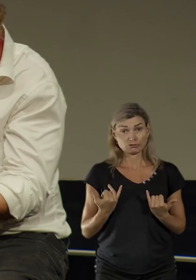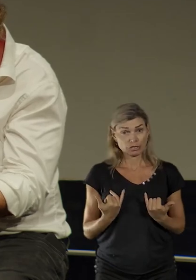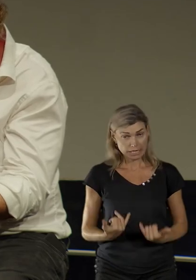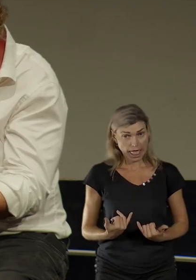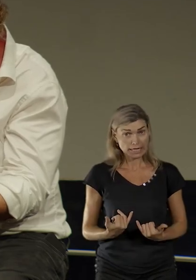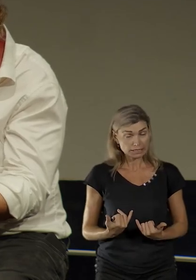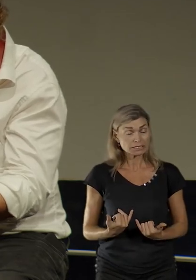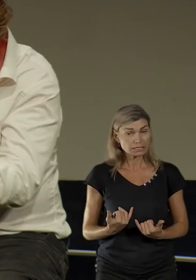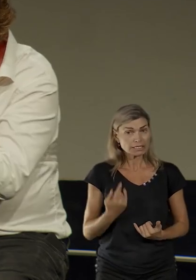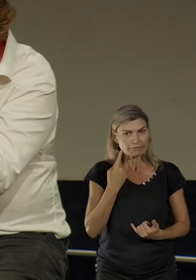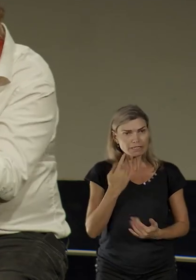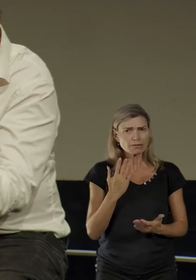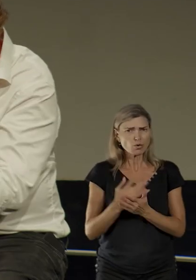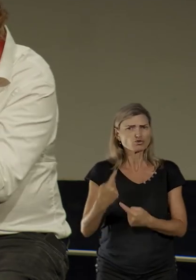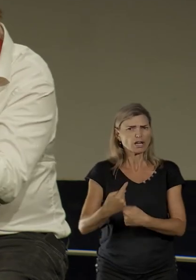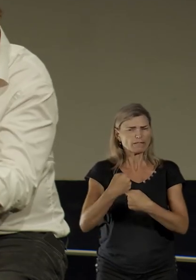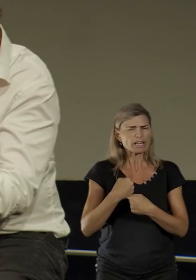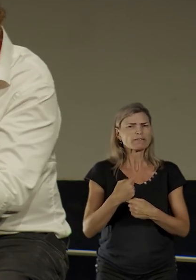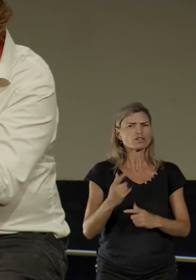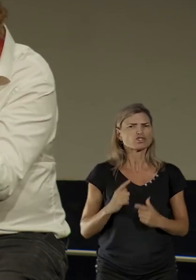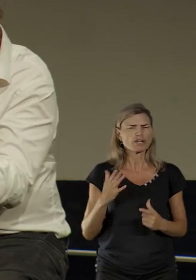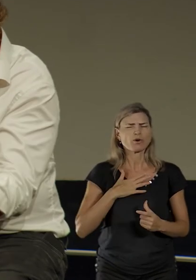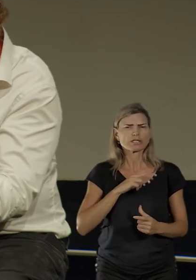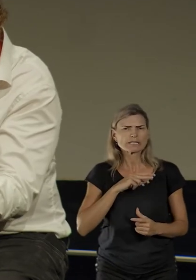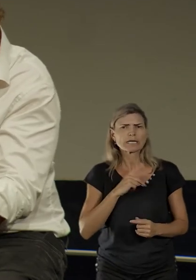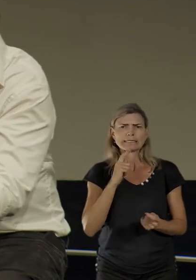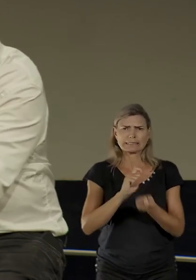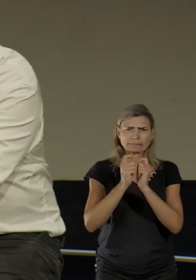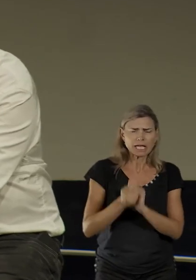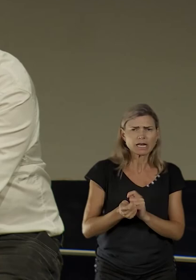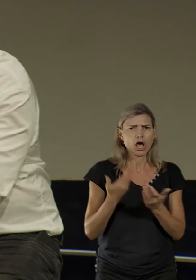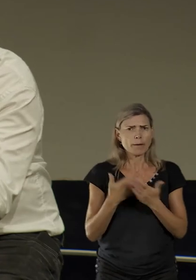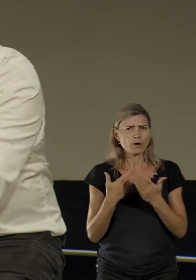ovlivňují naše životy. A my o nich přemýšlíme, chceme je změnit. Jsou o tom debaty a hádky.